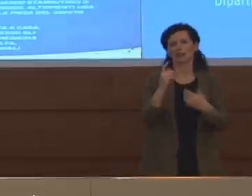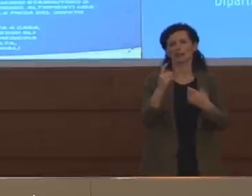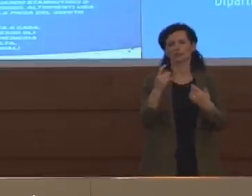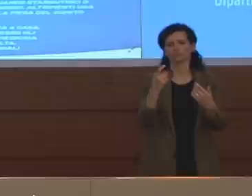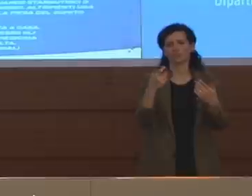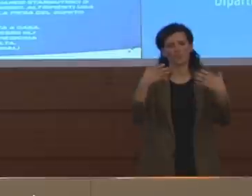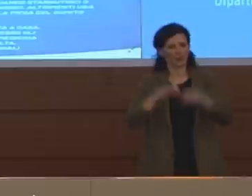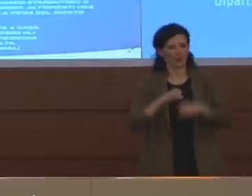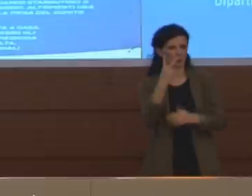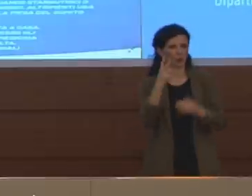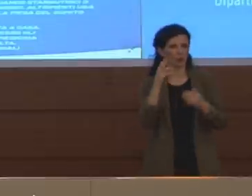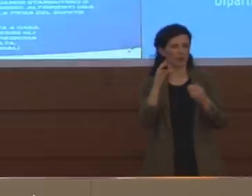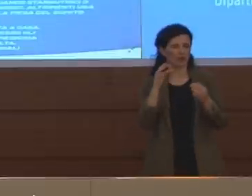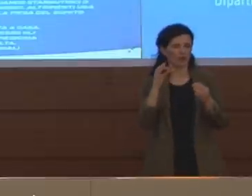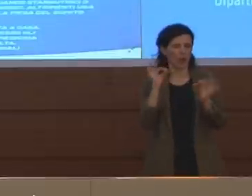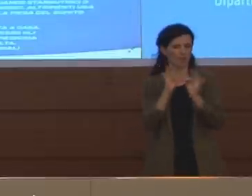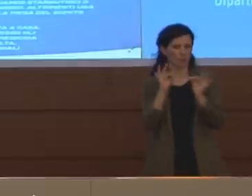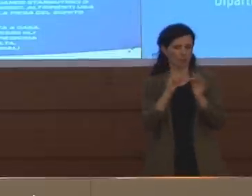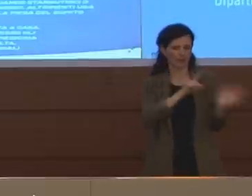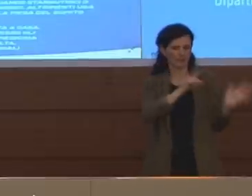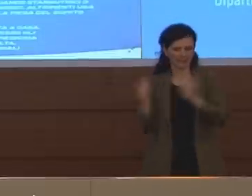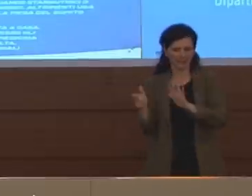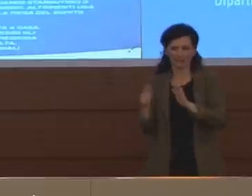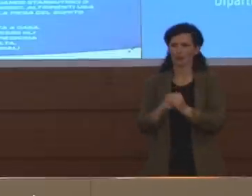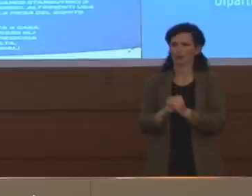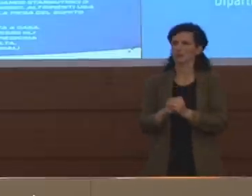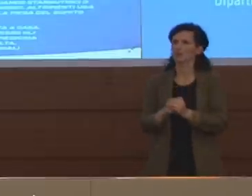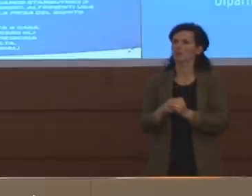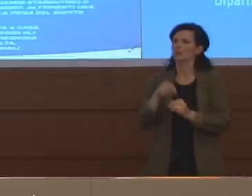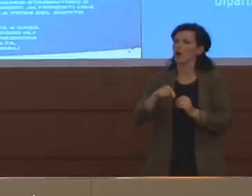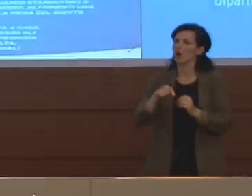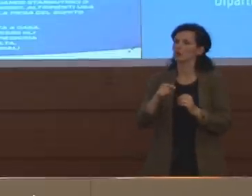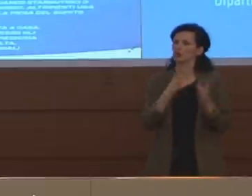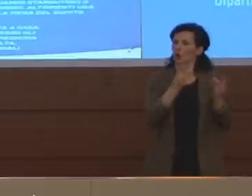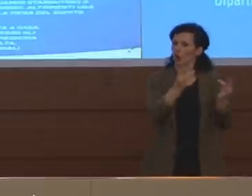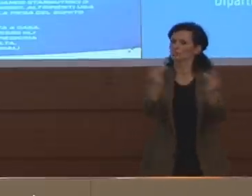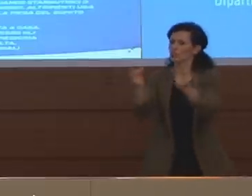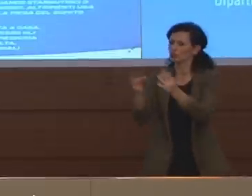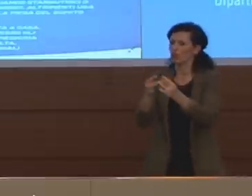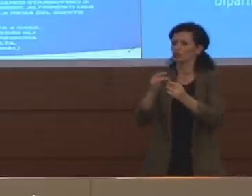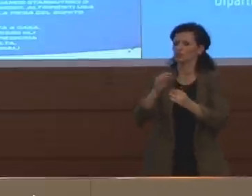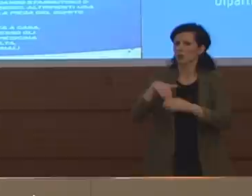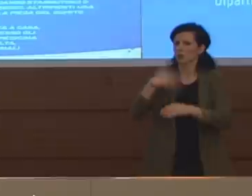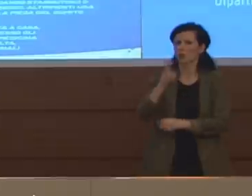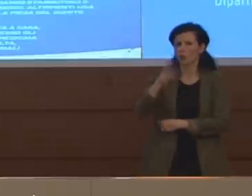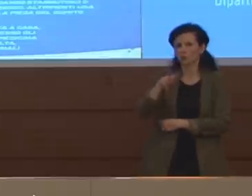ancora non torna. Anche oggi più 3.500 i contagiati. E vi chiedo: è vero che ci